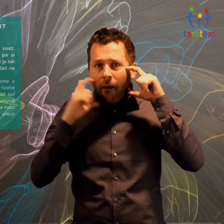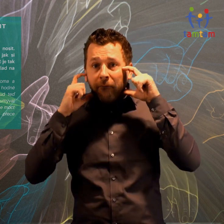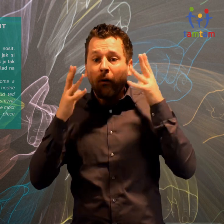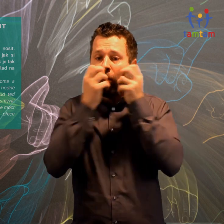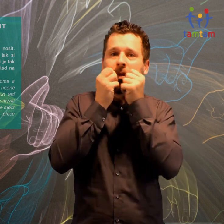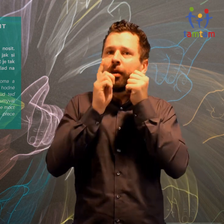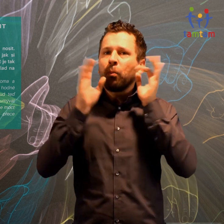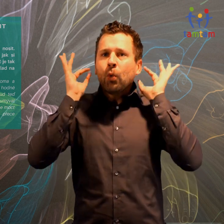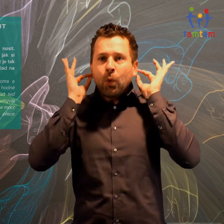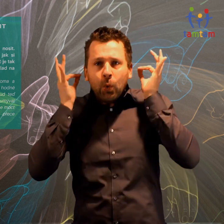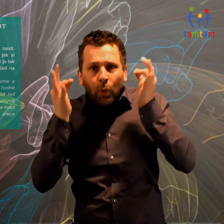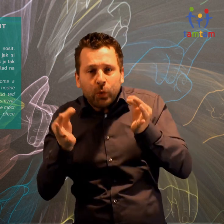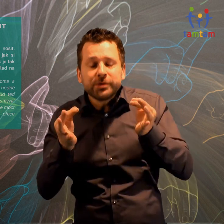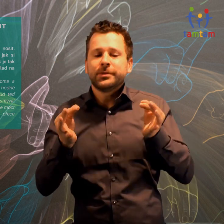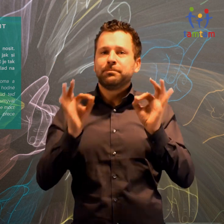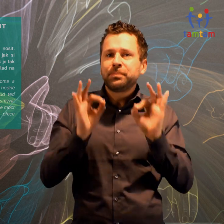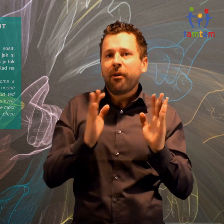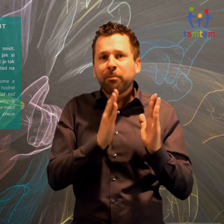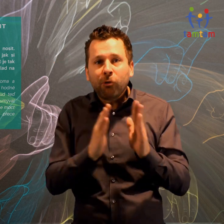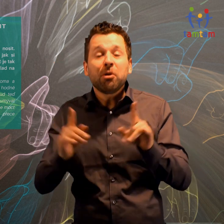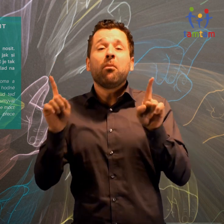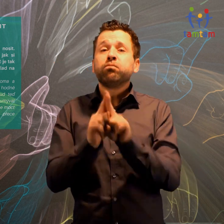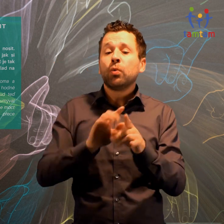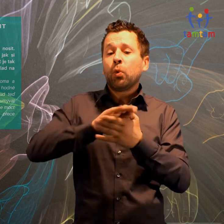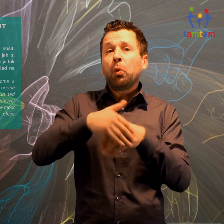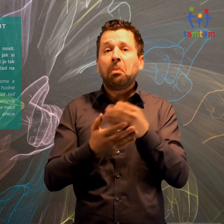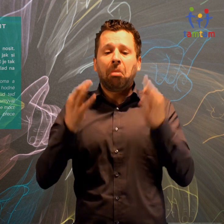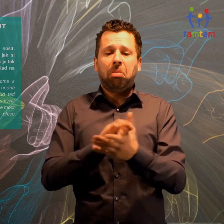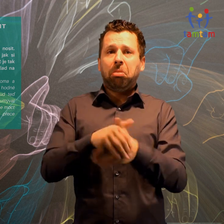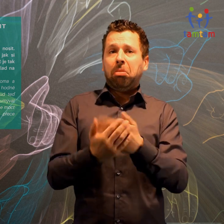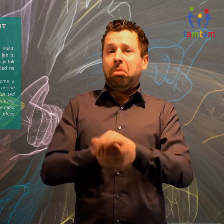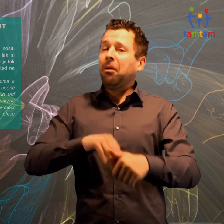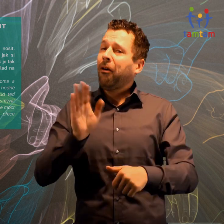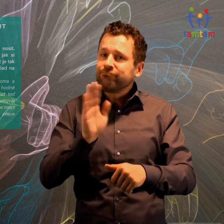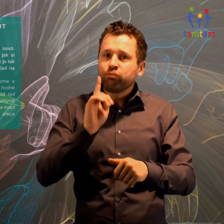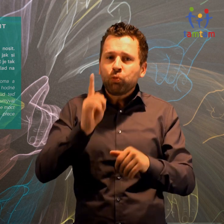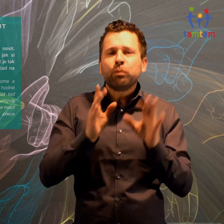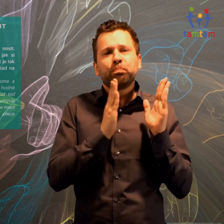Roušku by měly držet pouze za šňůrky nebo gumičky a po manipulaci s ní si umýt ruce.